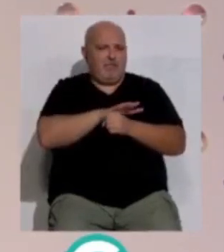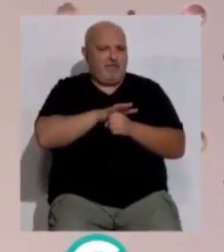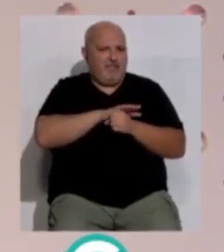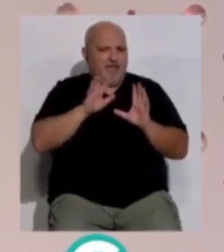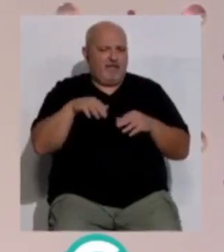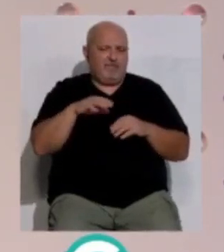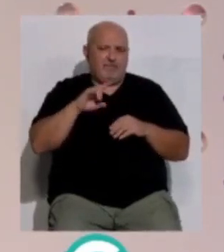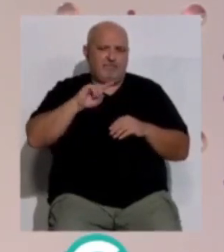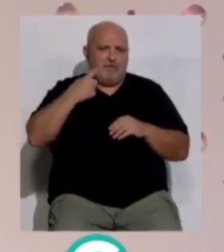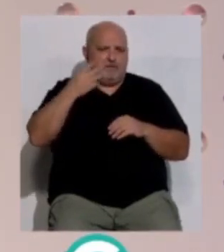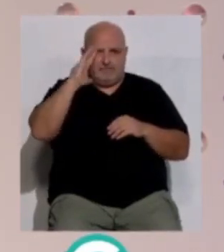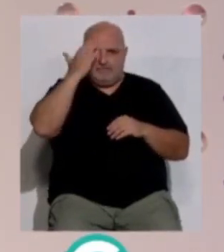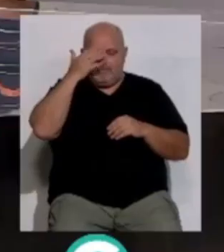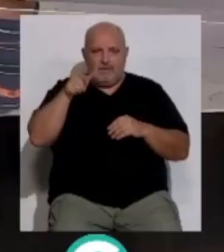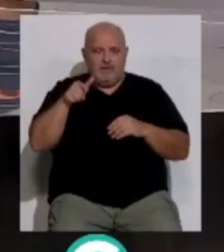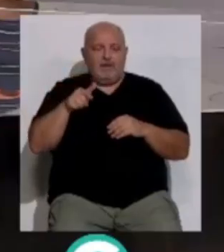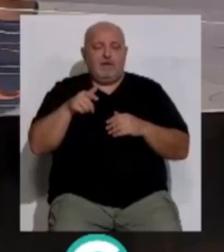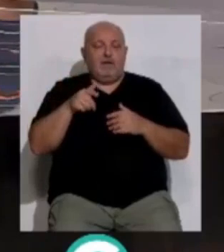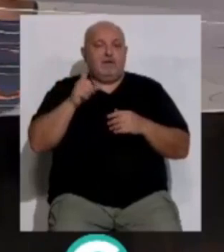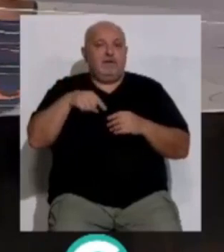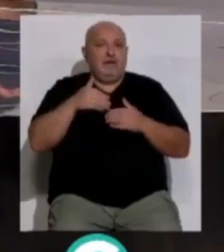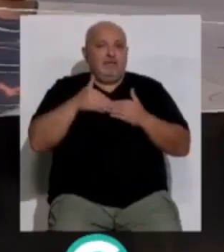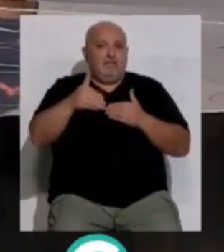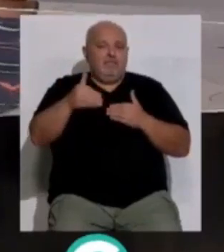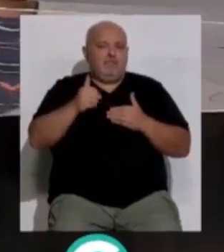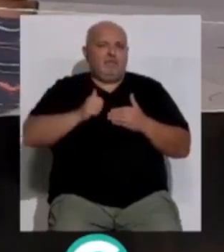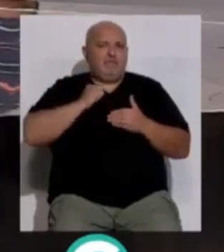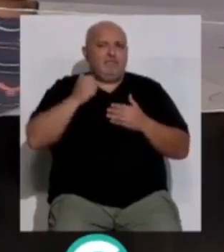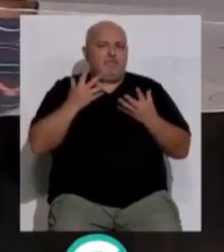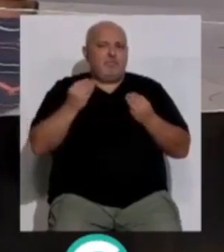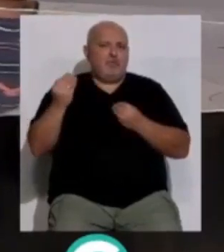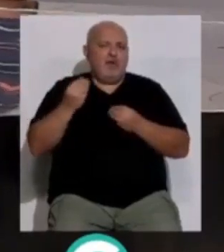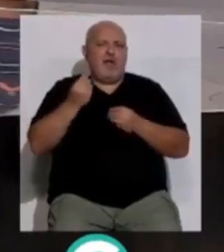de Cádiz fundamentalmente y sobre todo saber que todavía tenemos algunas becas que la universidad